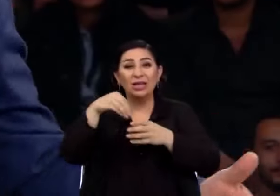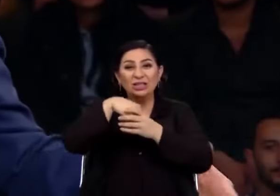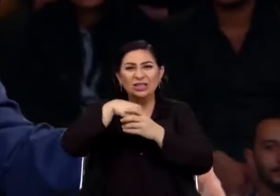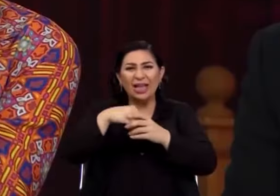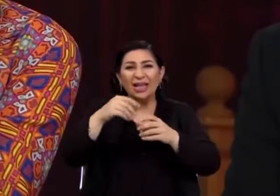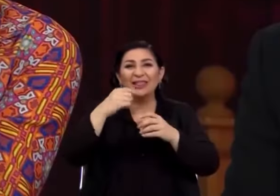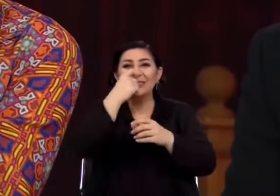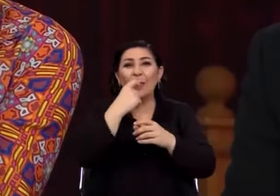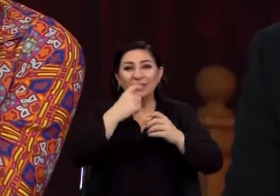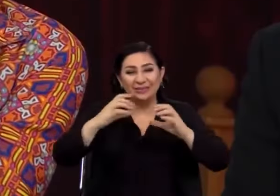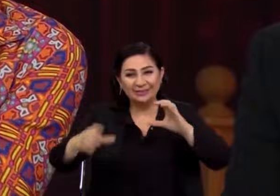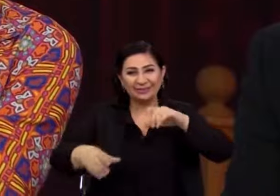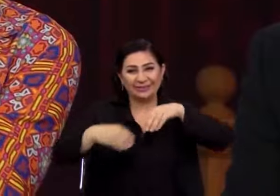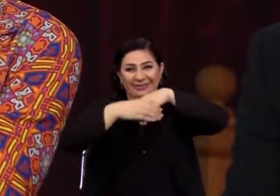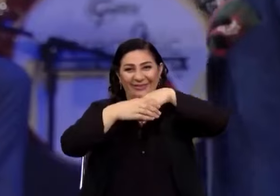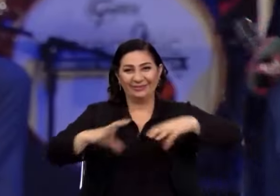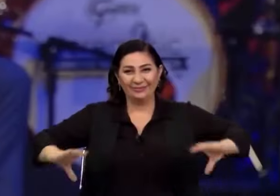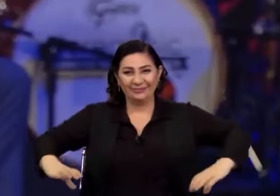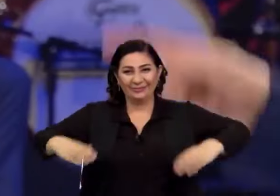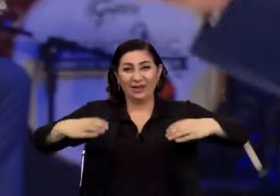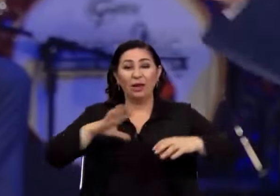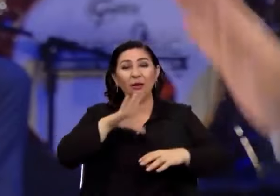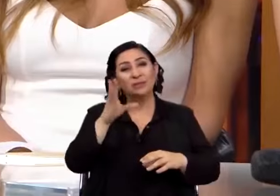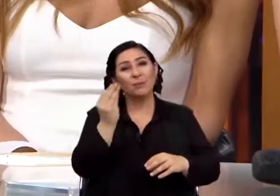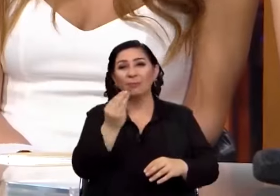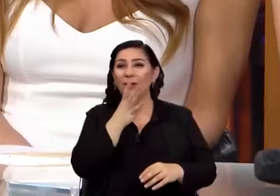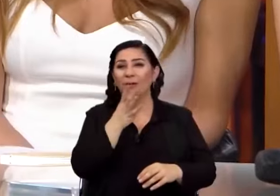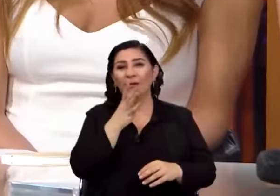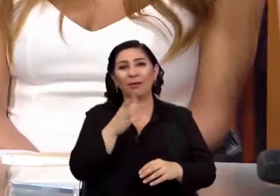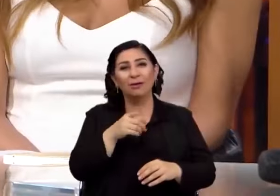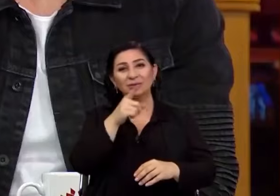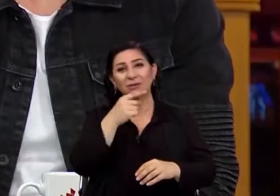Ne diyorsunuz on tarl bak hemen biliyorum sen Bak sen de söyledin Metin